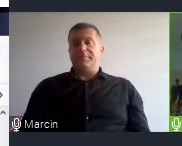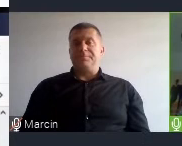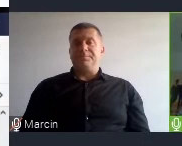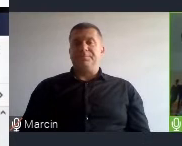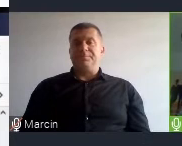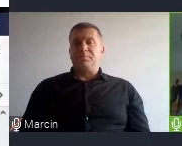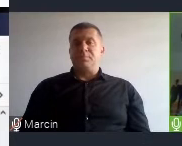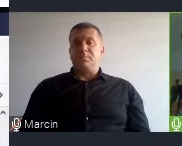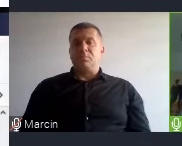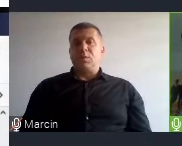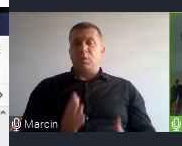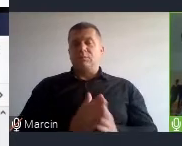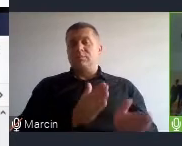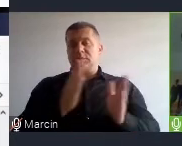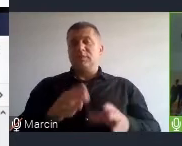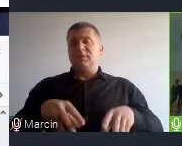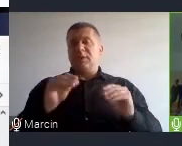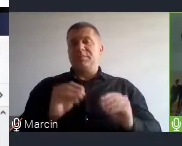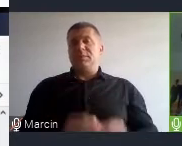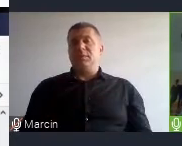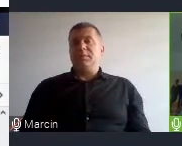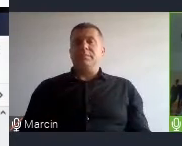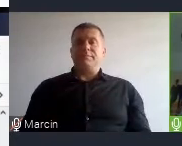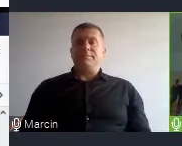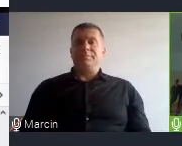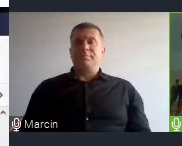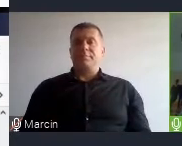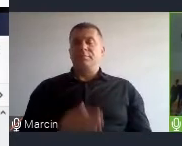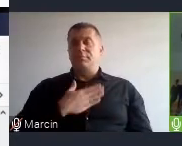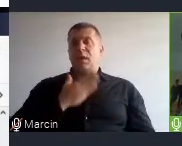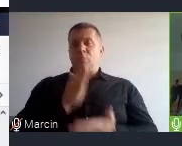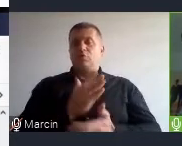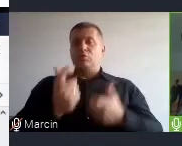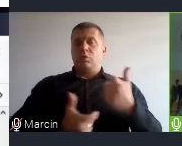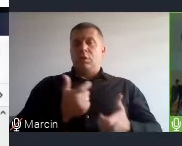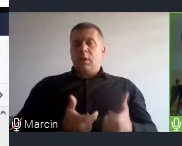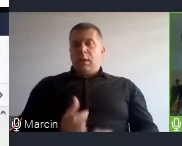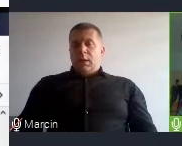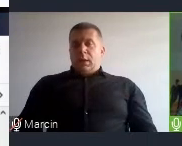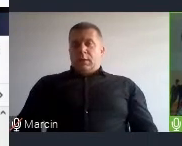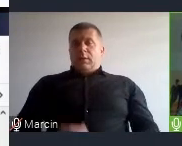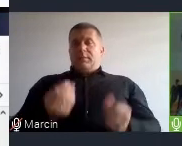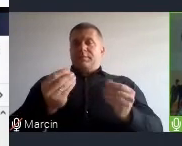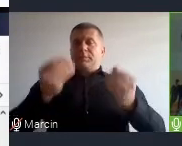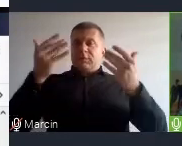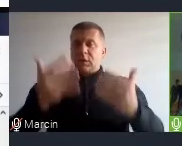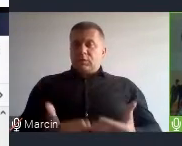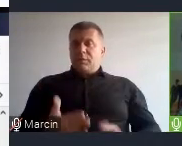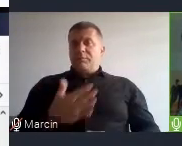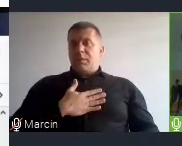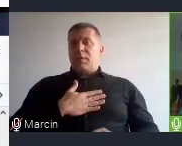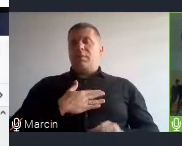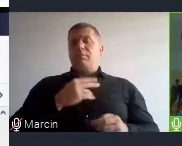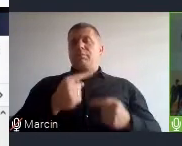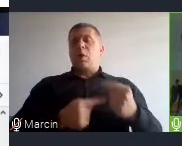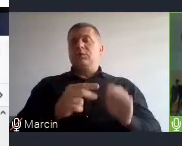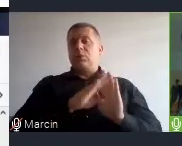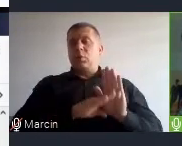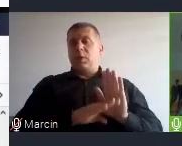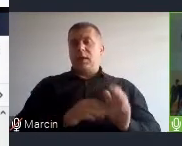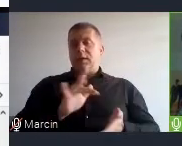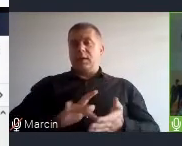Czyli przeszliśmy przez zagadnienia wstępne. Mamy już zrobione szacowanie, mamy procedurę rozeznania rynku zamkniętą.